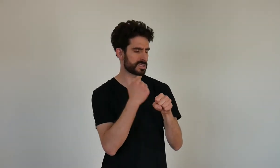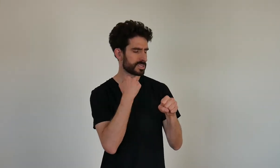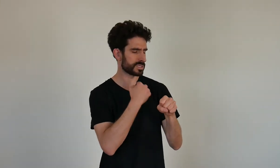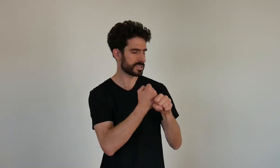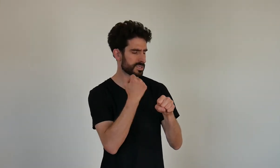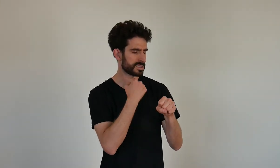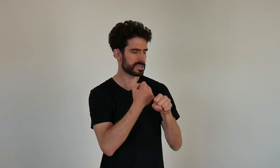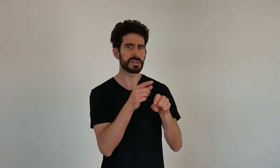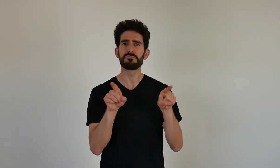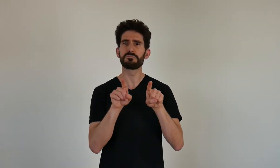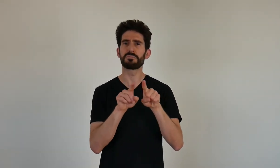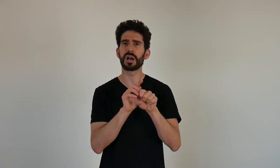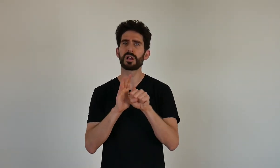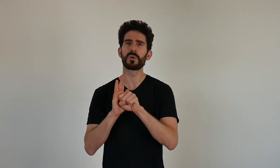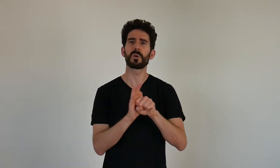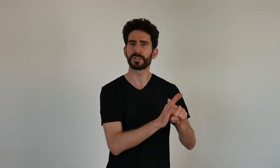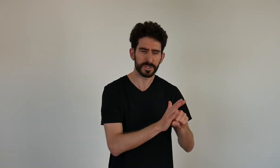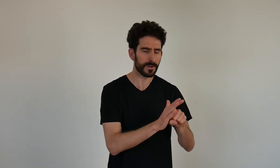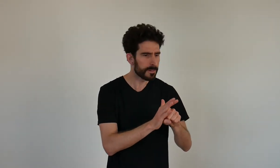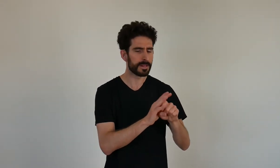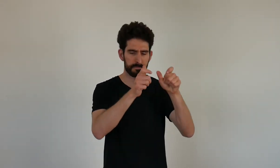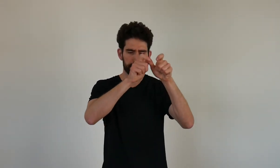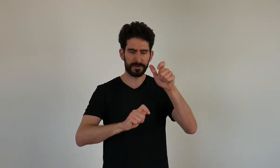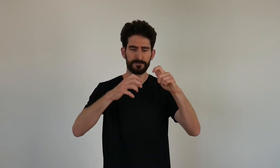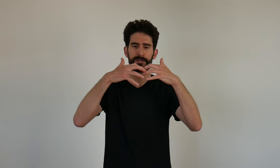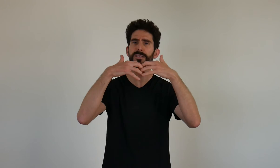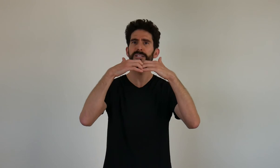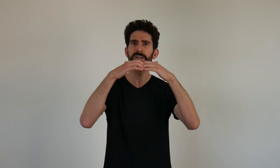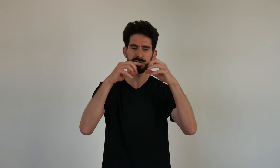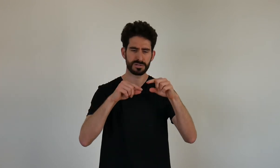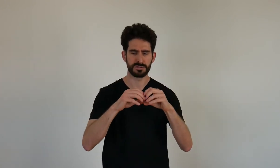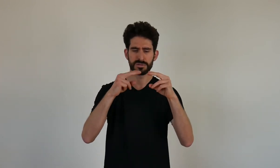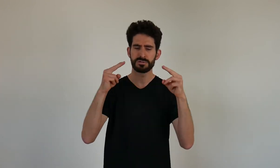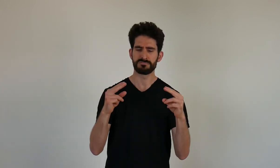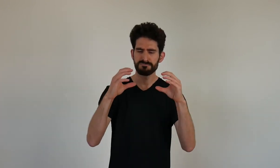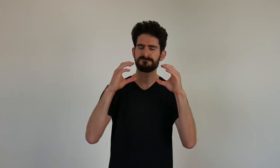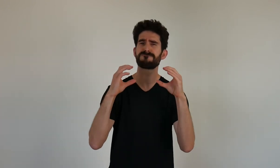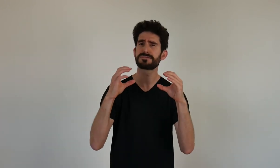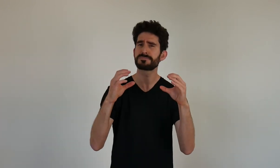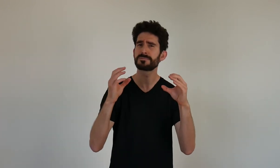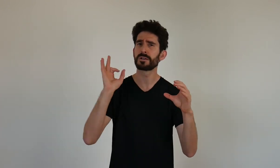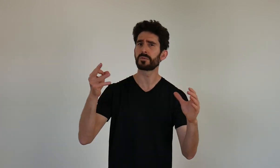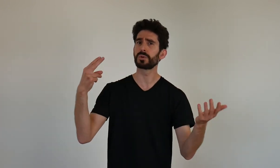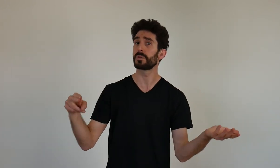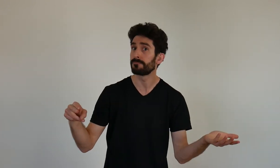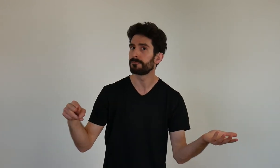Du coup, travailler cette main, comme le feraient les gauchers, entrainerait dans mon cerveau un corps calleux plus épais ? Oui ou non ?